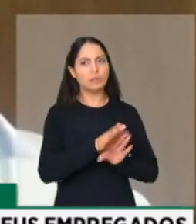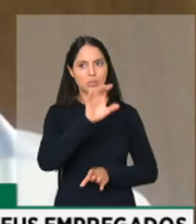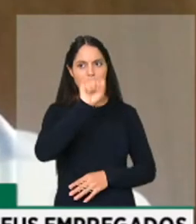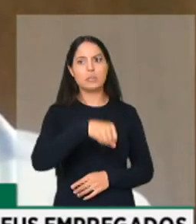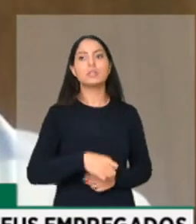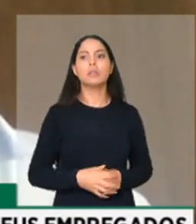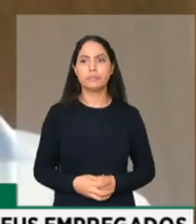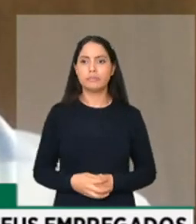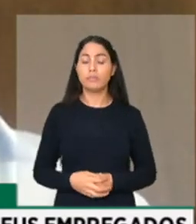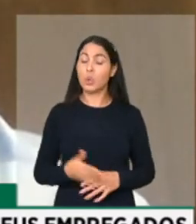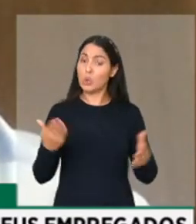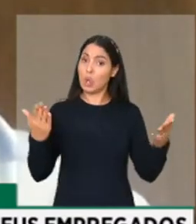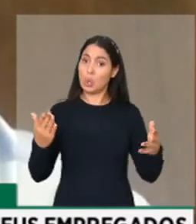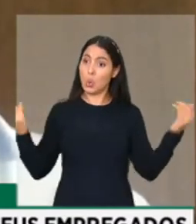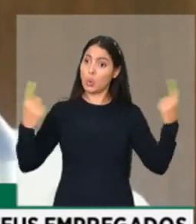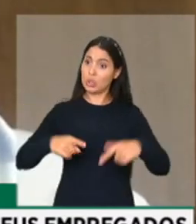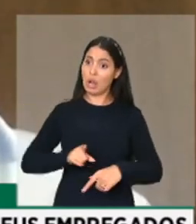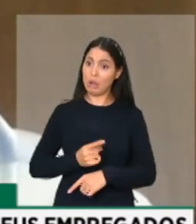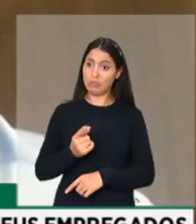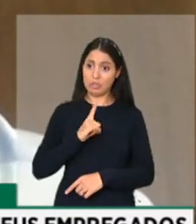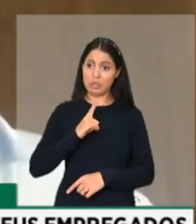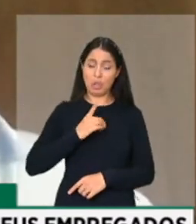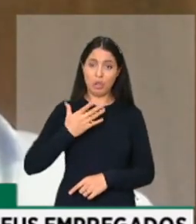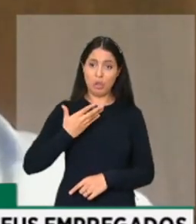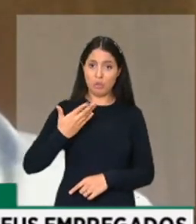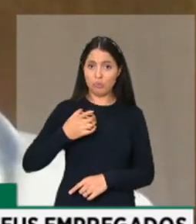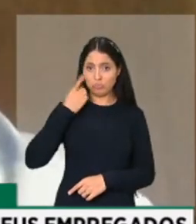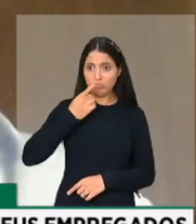É ... O SISTEMA S, É DO SETOR DO COMÉRCIO E SERVIÇO